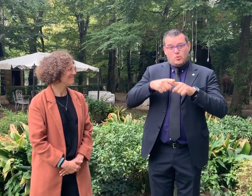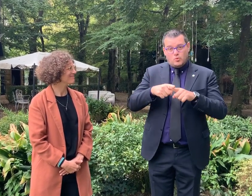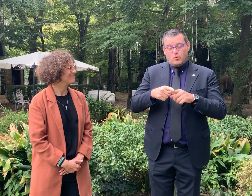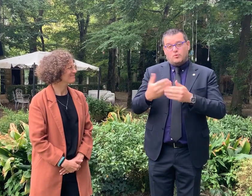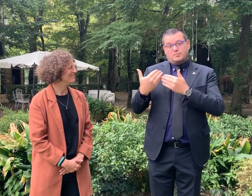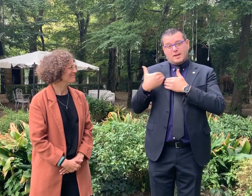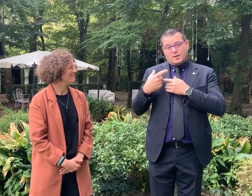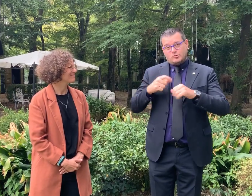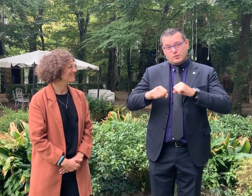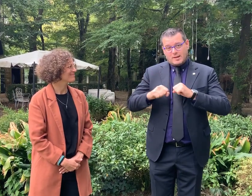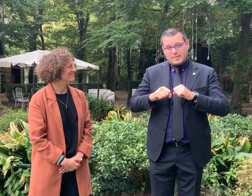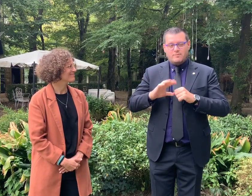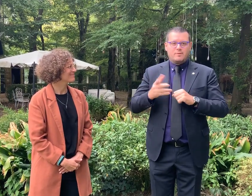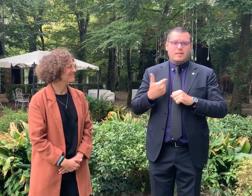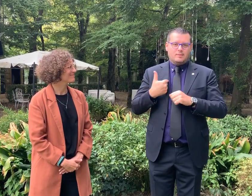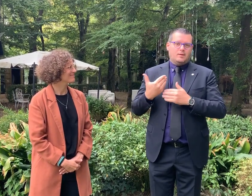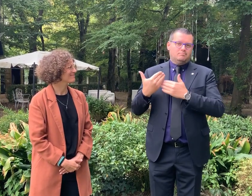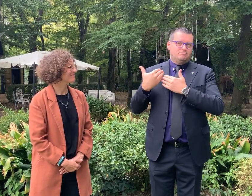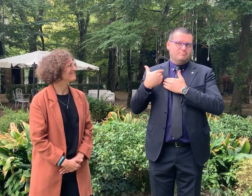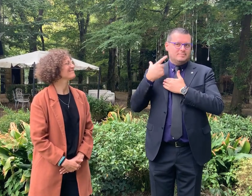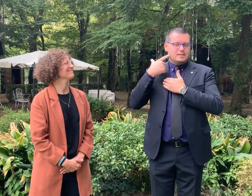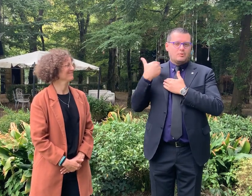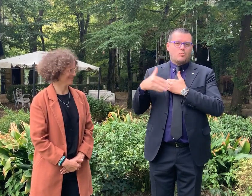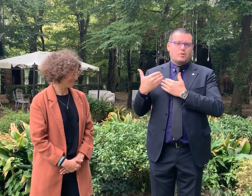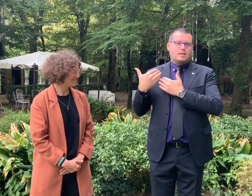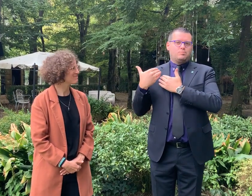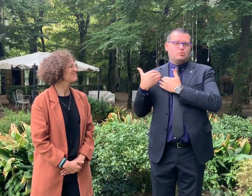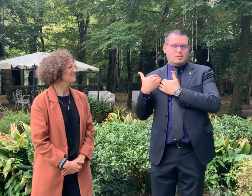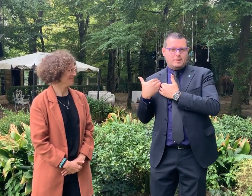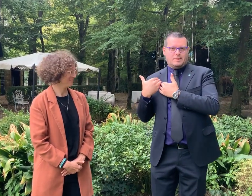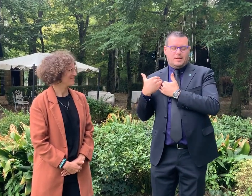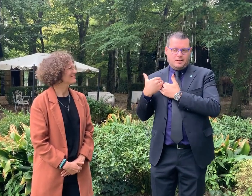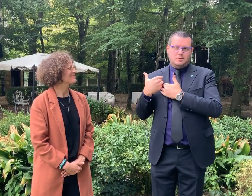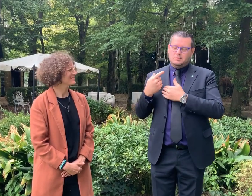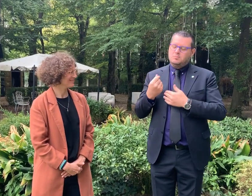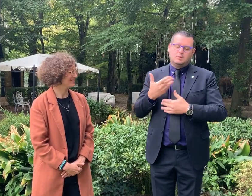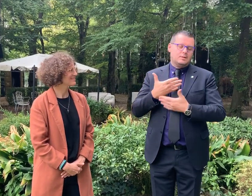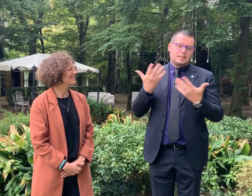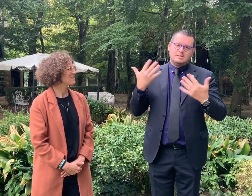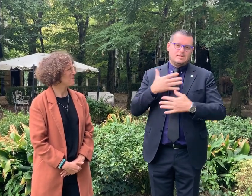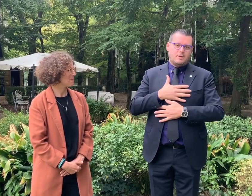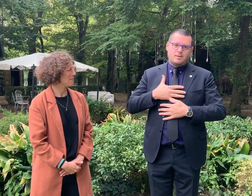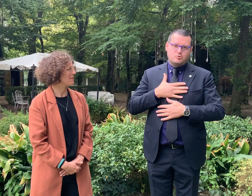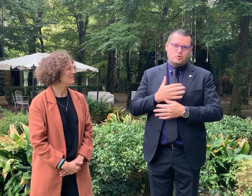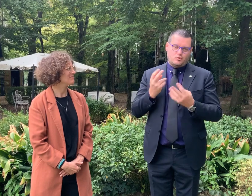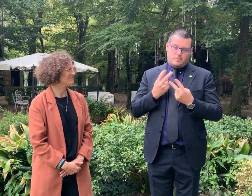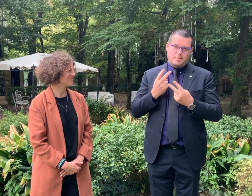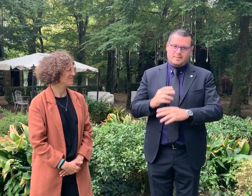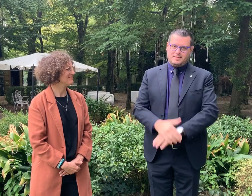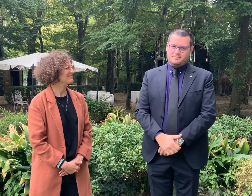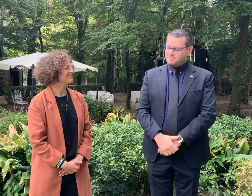inoltre essendo consigliere direttivo sento ancora di più la responsabilità, quindi provo un’emozione fortissima.